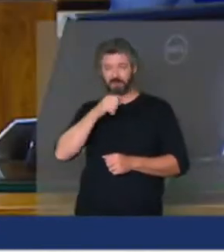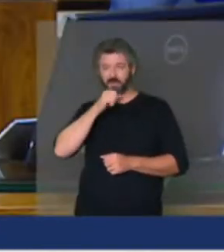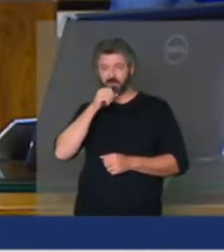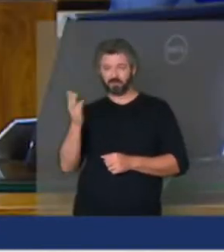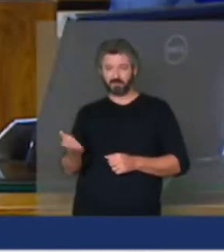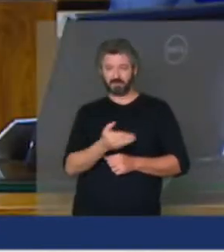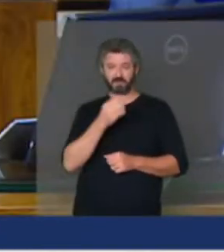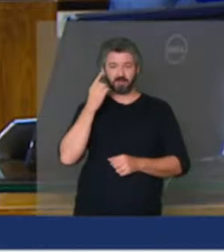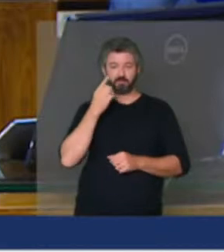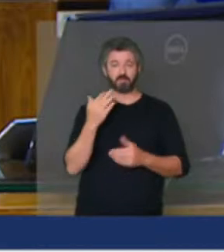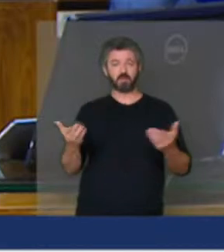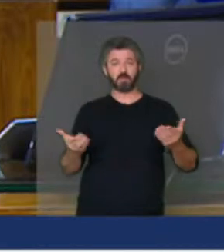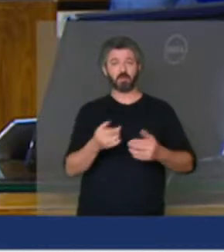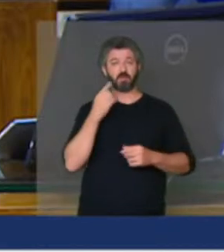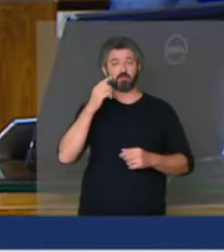SORAIA MANATO. DEPUTADO JOÃO